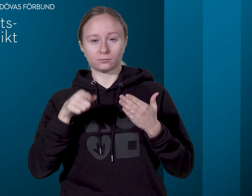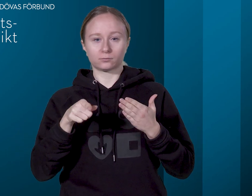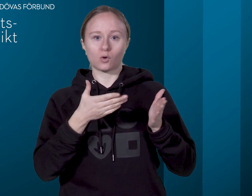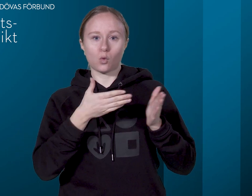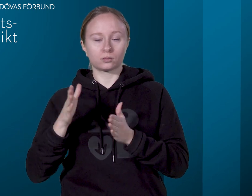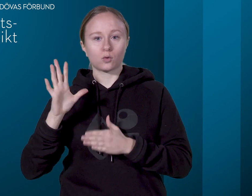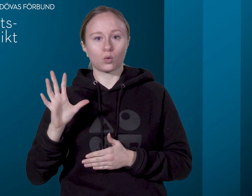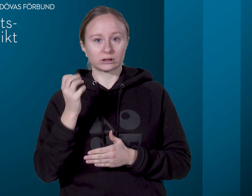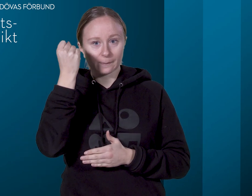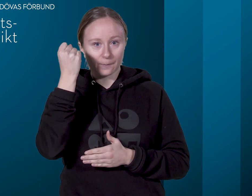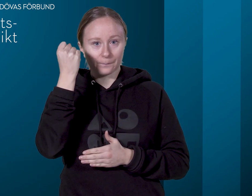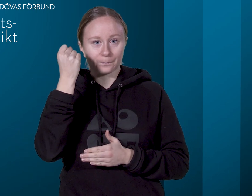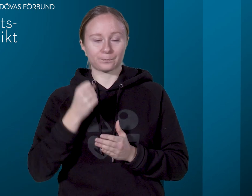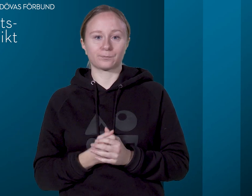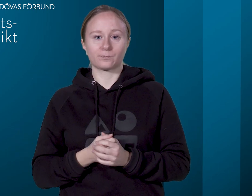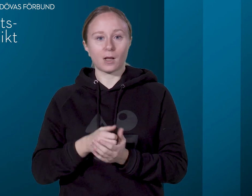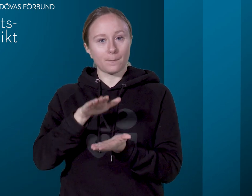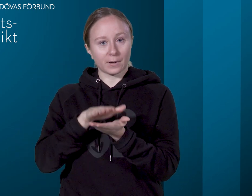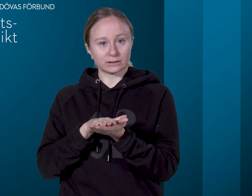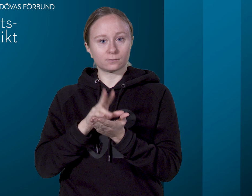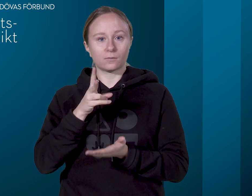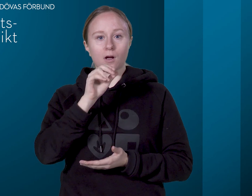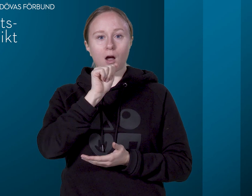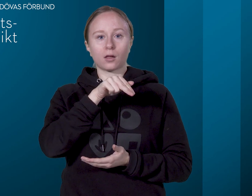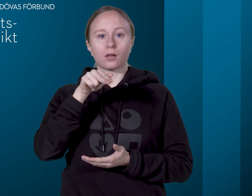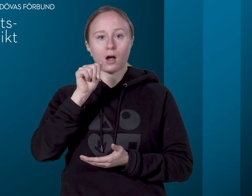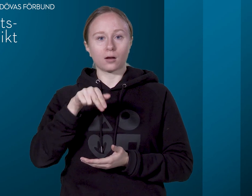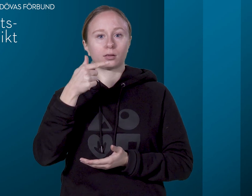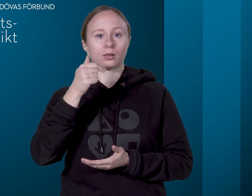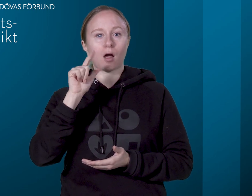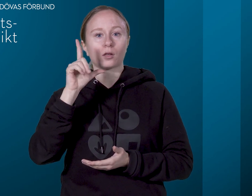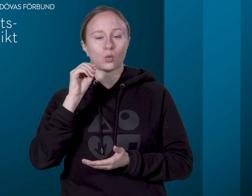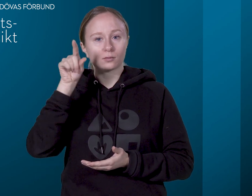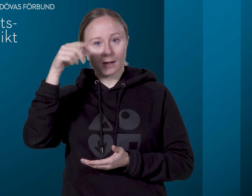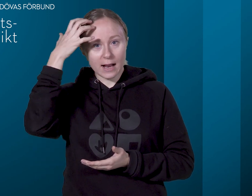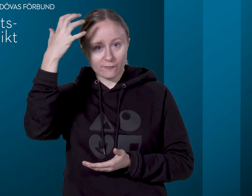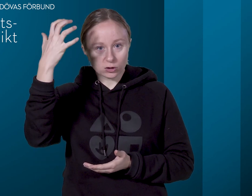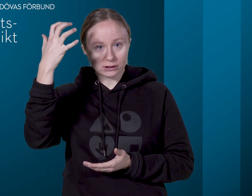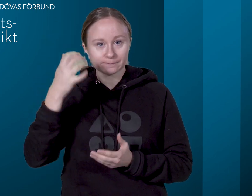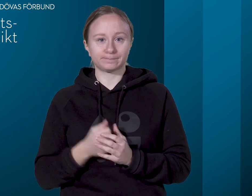som arrangeras av Ursa Minor i Annantalo, Helsingfors.